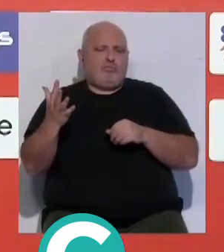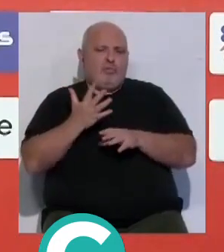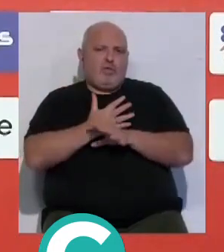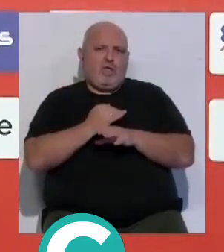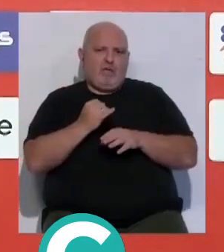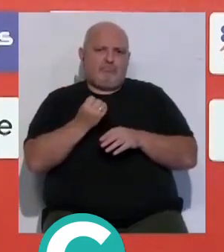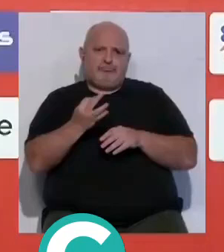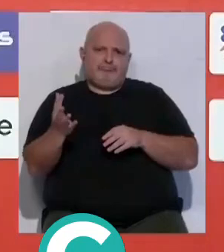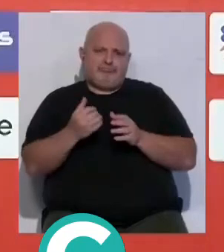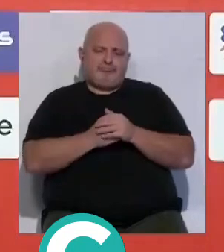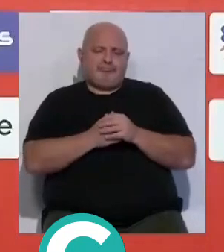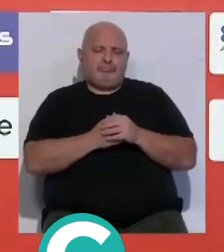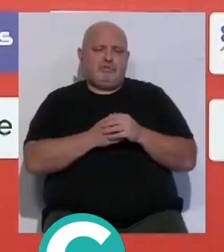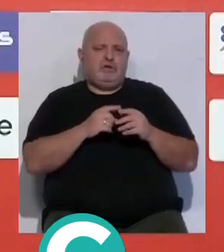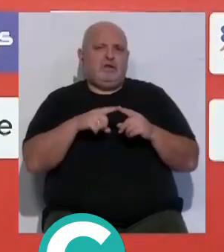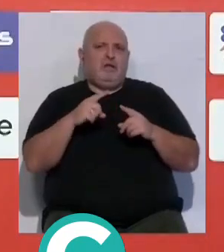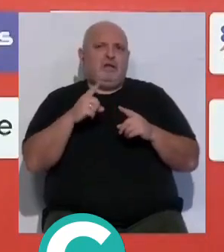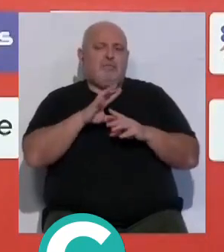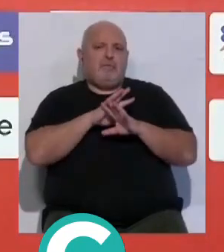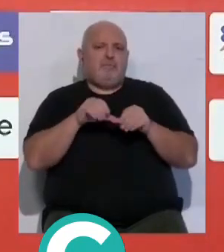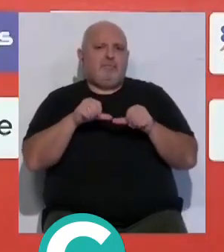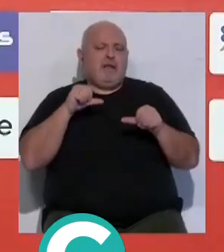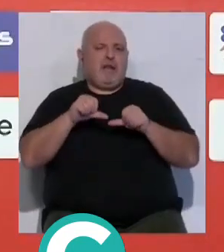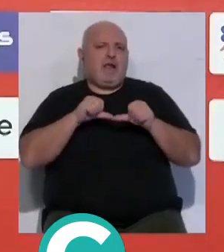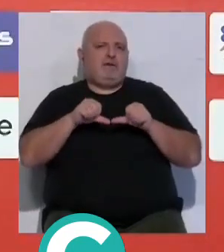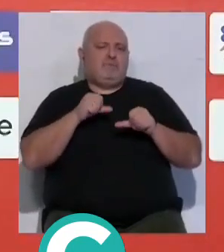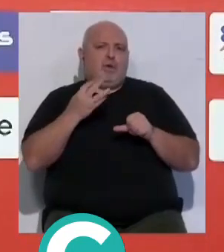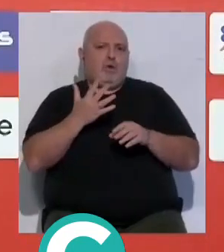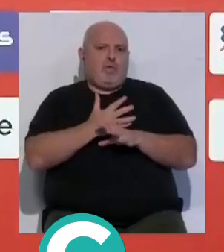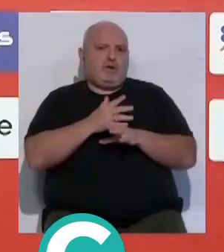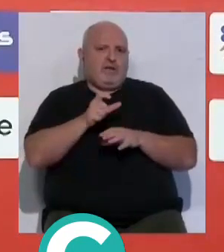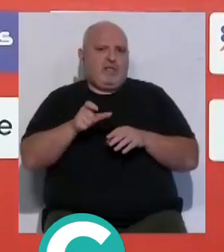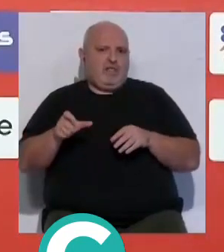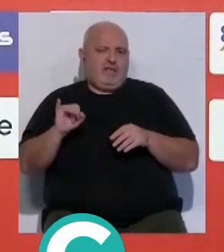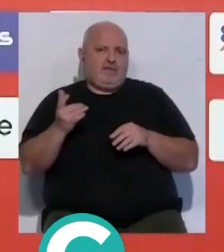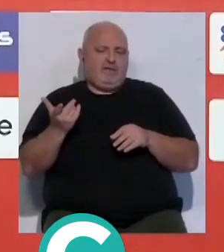no esté no ha estado muy bien No hasta hasta ahora tener buenos jugadores Y seguramente